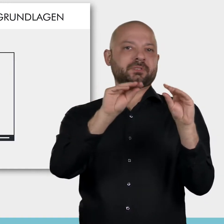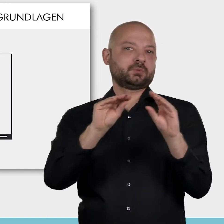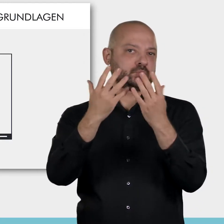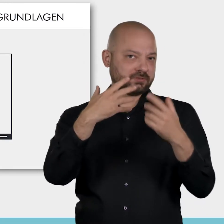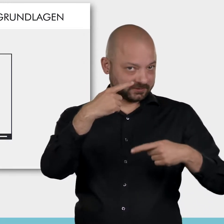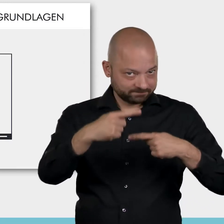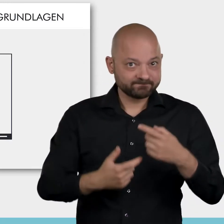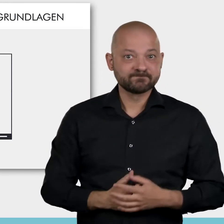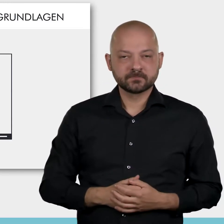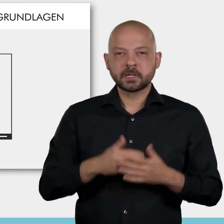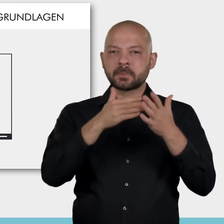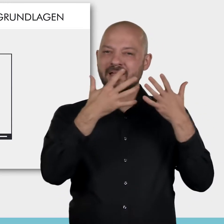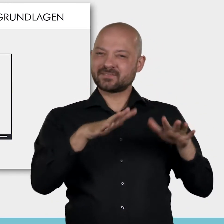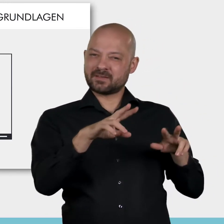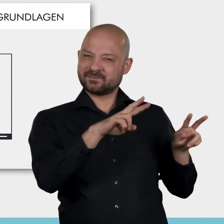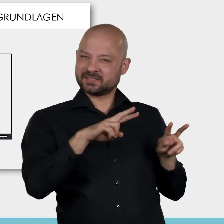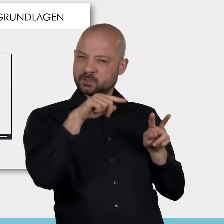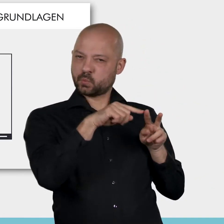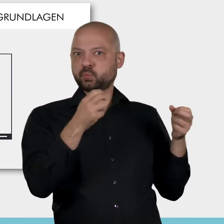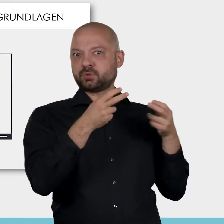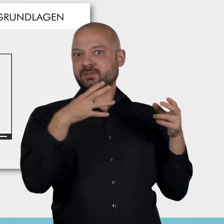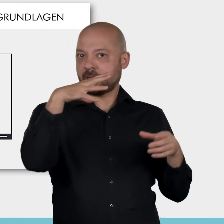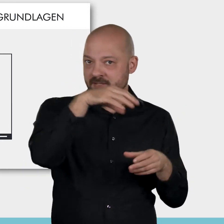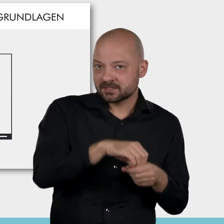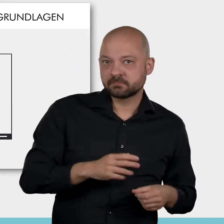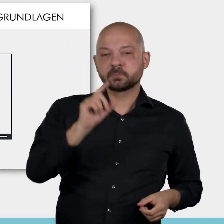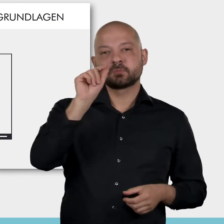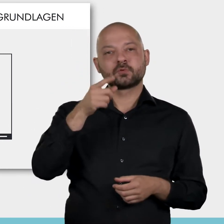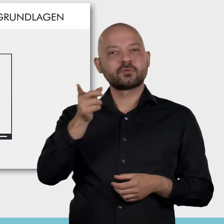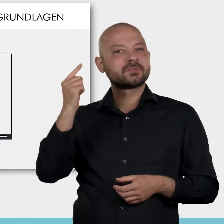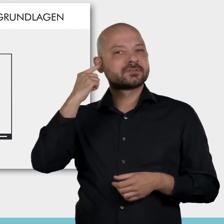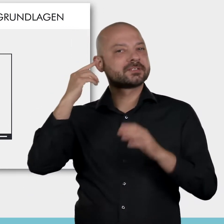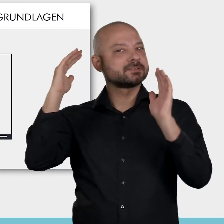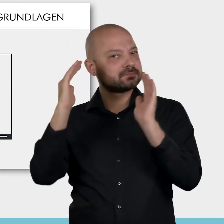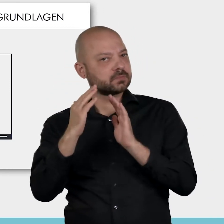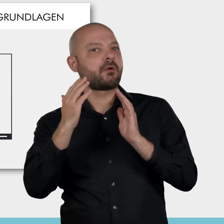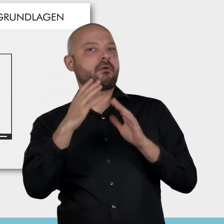Barrierefreie Videos haben Untertitel, so dass auch Personen mit Beeinträchtigung des Gehörs